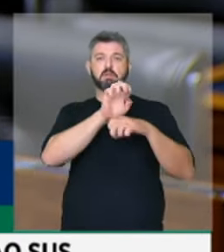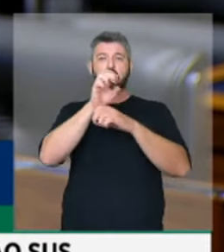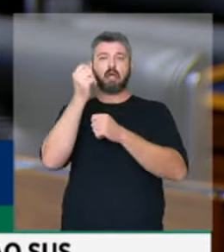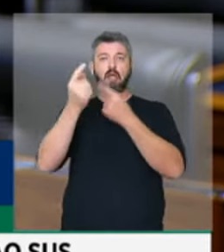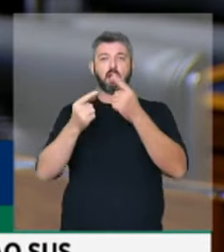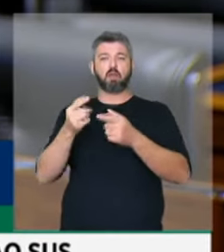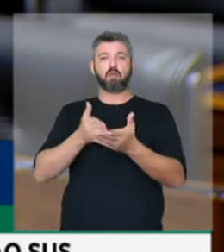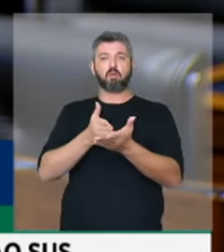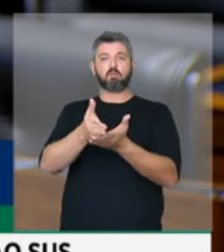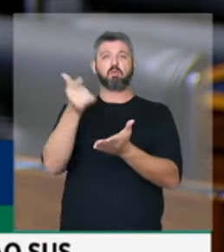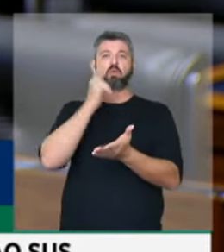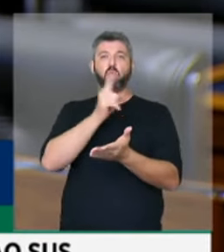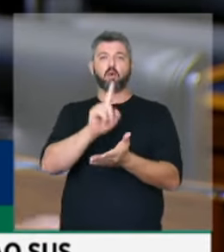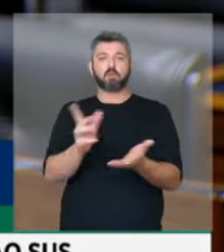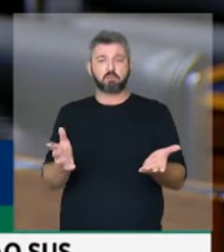ATÉ CONSERTAR ISSO VAI SER UM DANO ENORME PARA QUEM PRECISA,